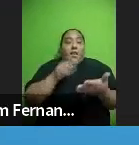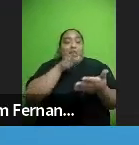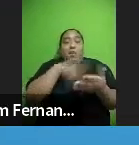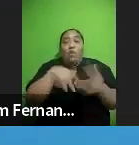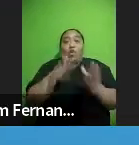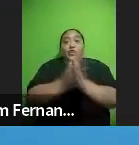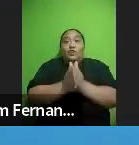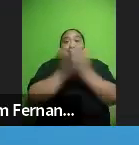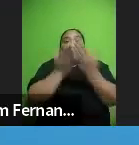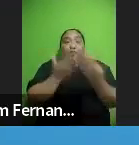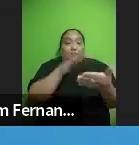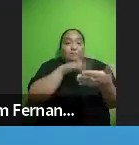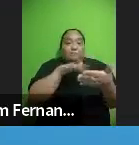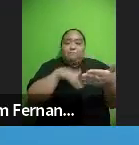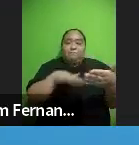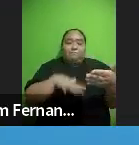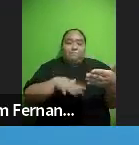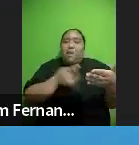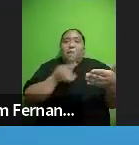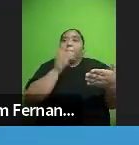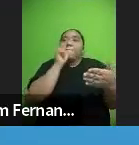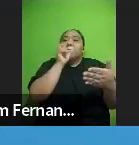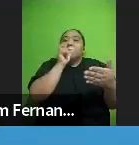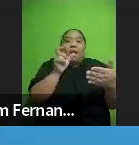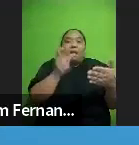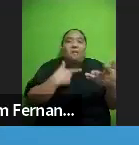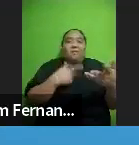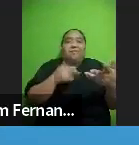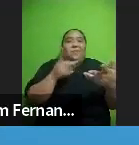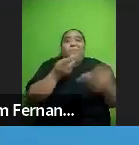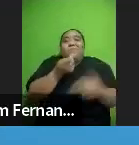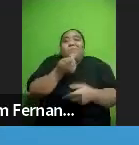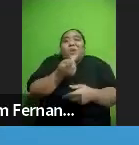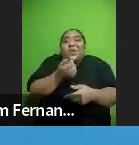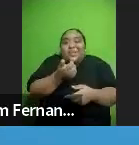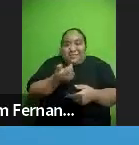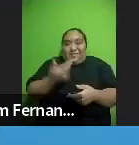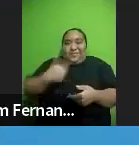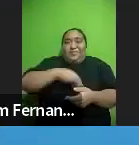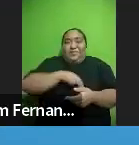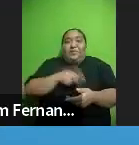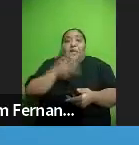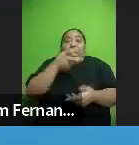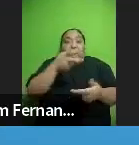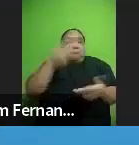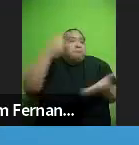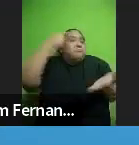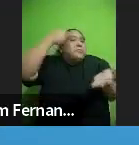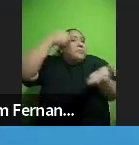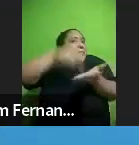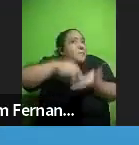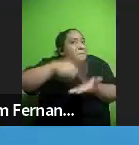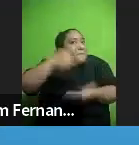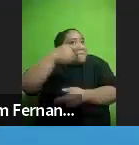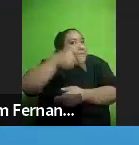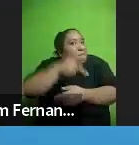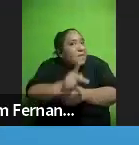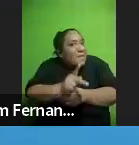el en en la parte en la parte escrita Eso es lo que creemos. En realidad es lo que creemos. En realidad. Cuando el